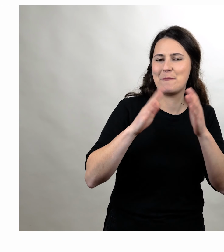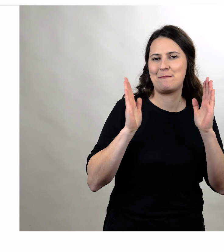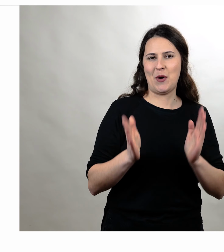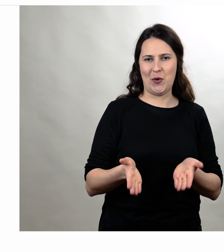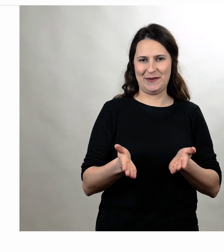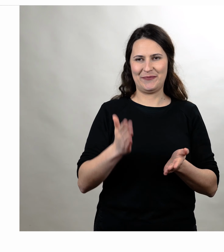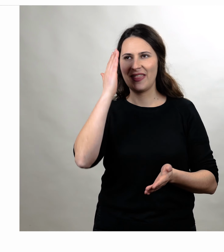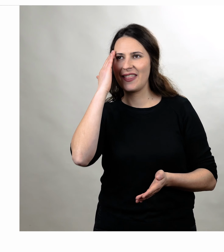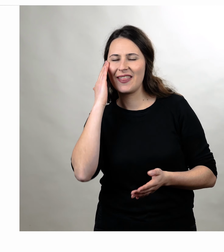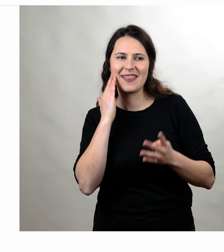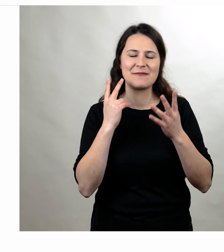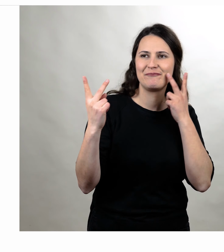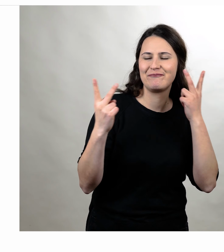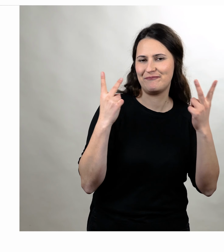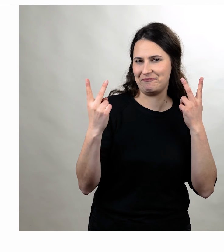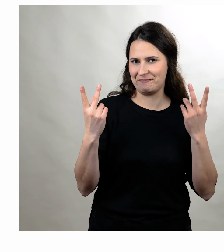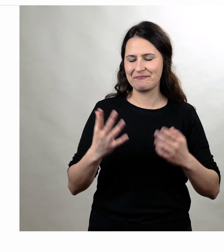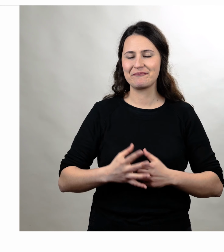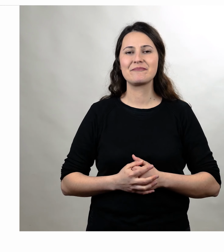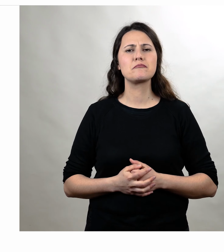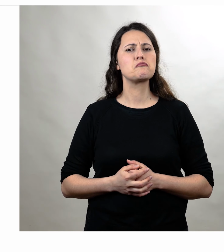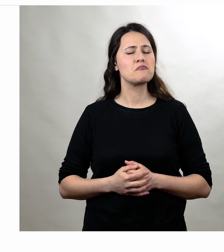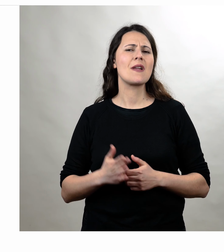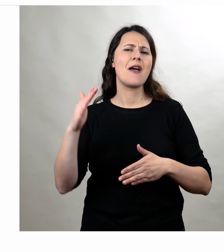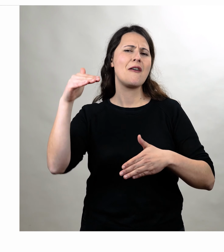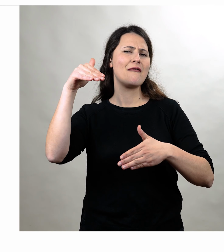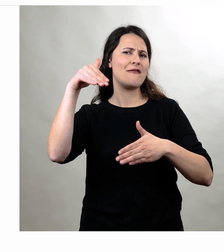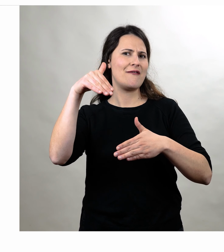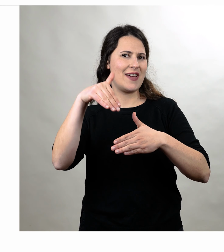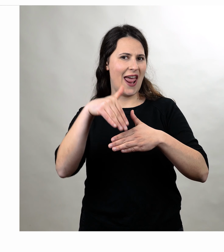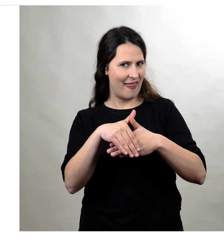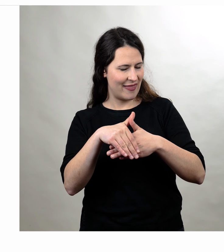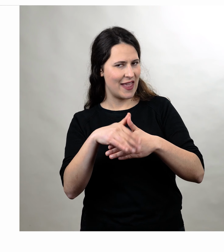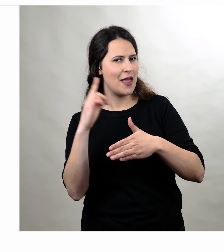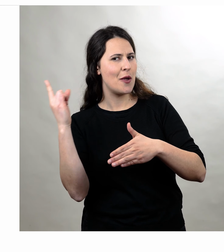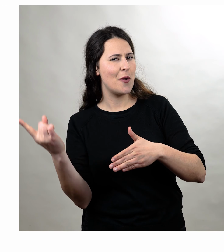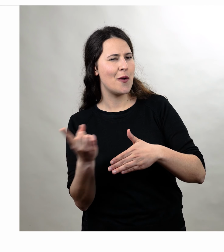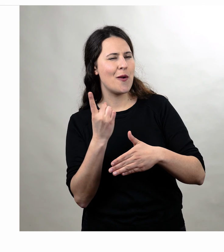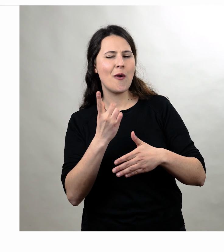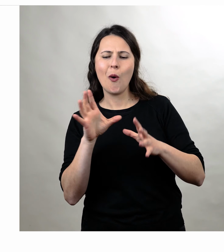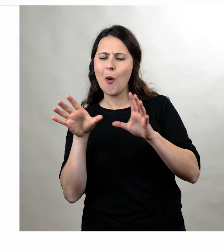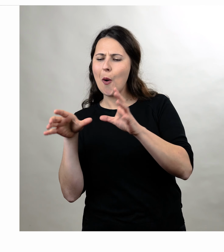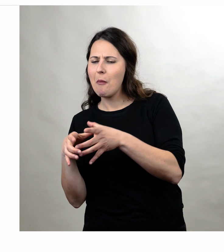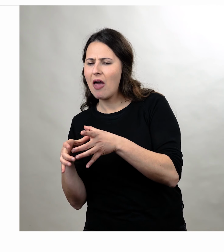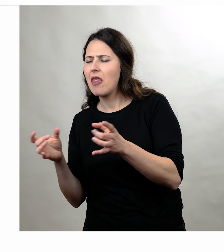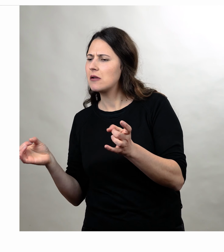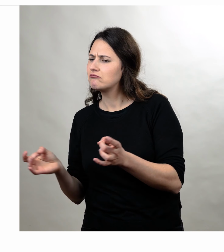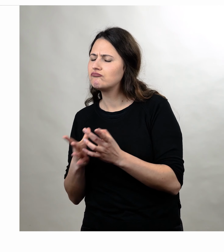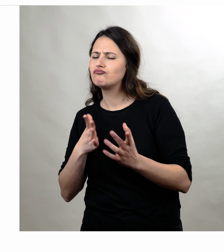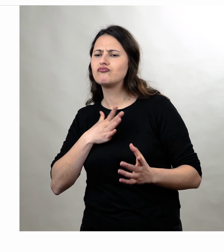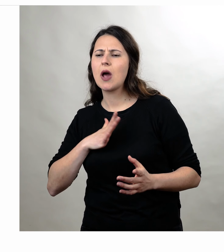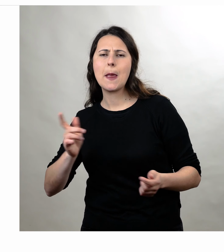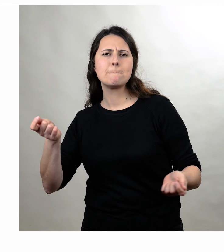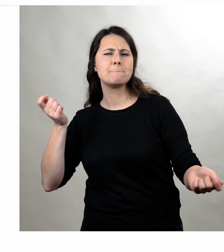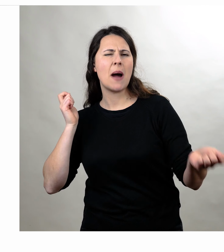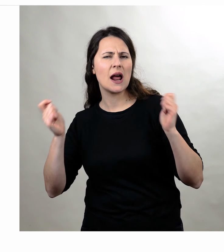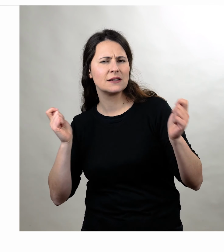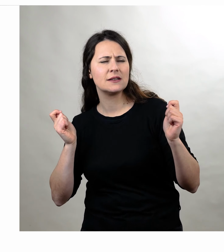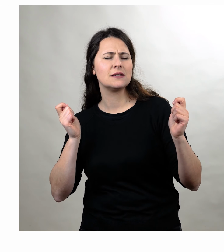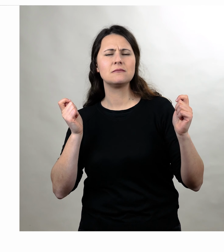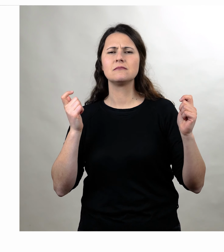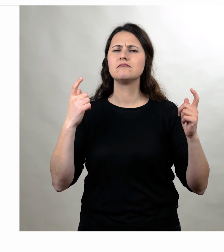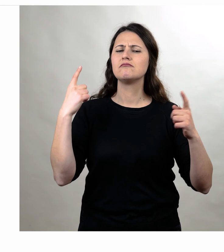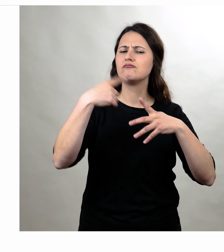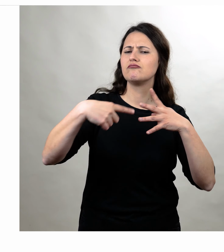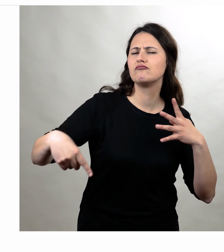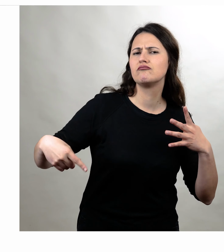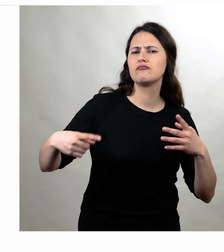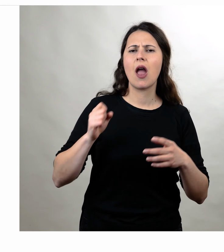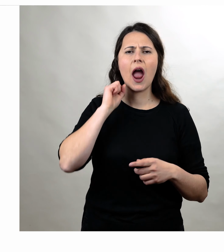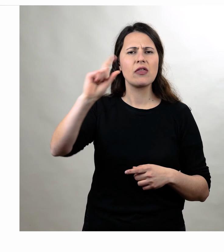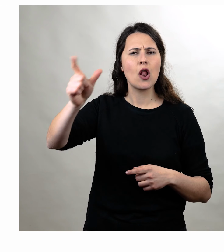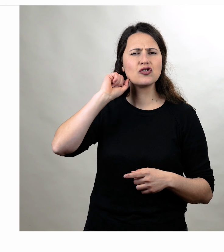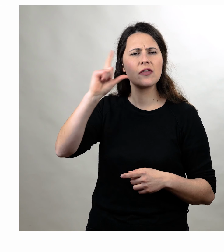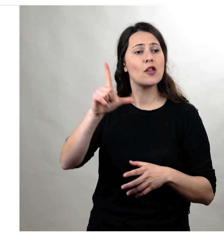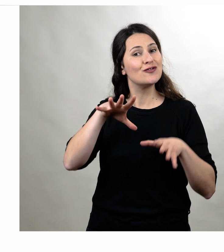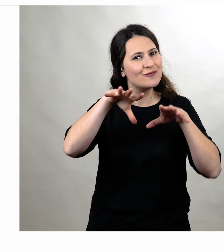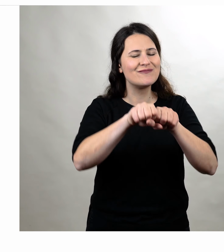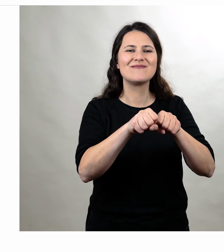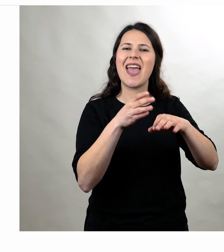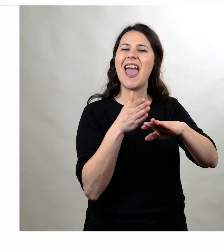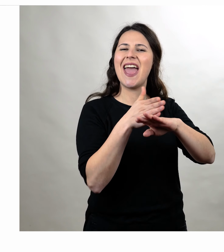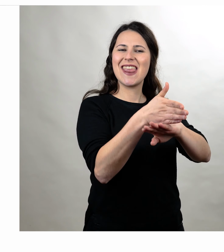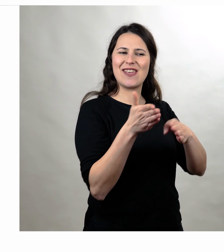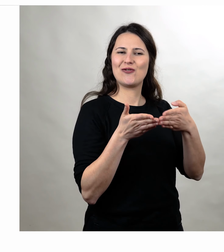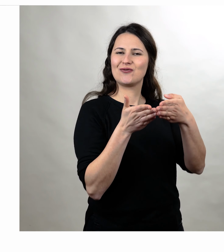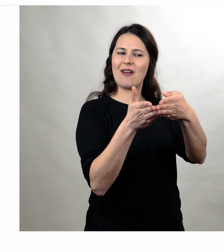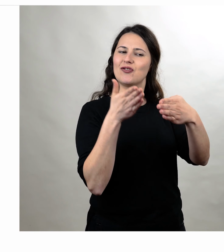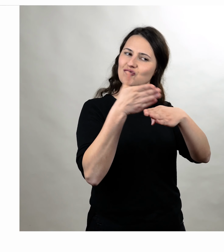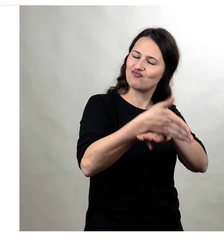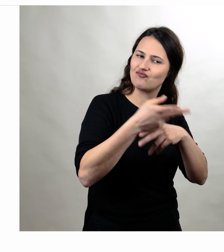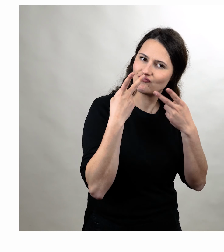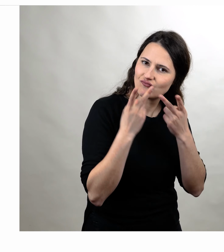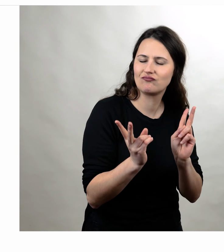Ενώ το βράδυ ομάδες ατόμων μπορούν να νοικιάσουν κάποιο σκάφος για διοργάνωση πάρτι ή για άλλες εταιρικές εκδηλώσεις.